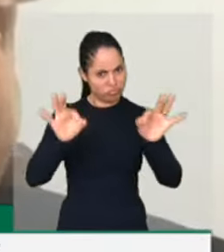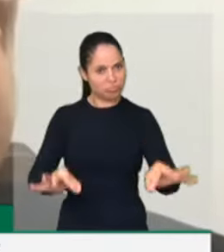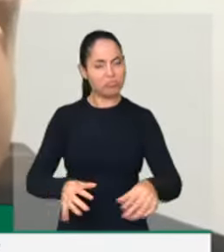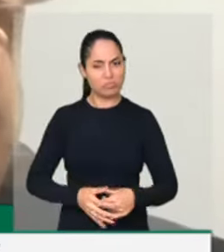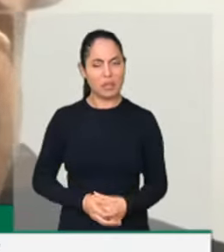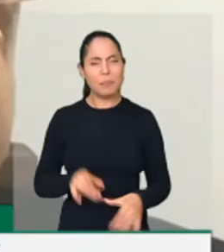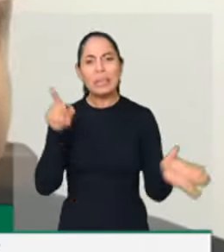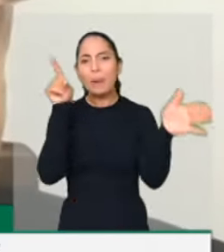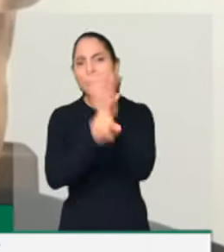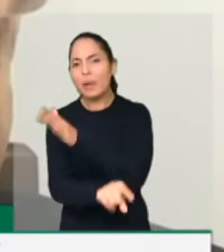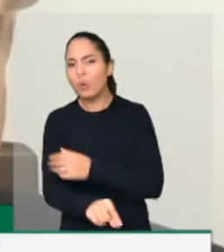LEI.... ACRESCENTA UMA ÚNICA VAGA NO SISTEMA? CLARO QUE NÃ